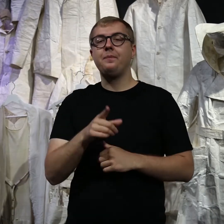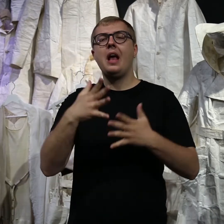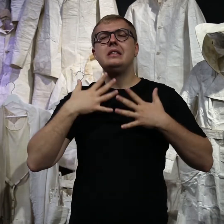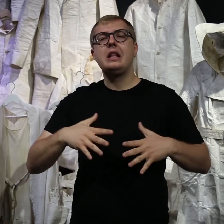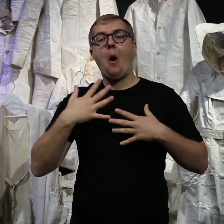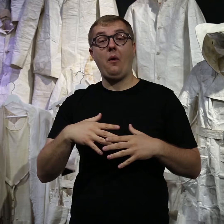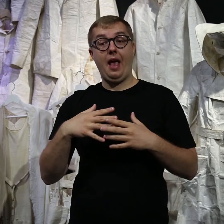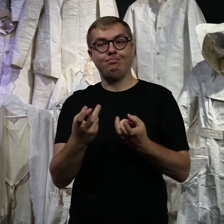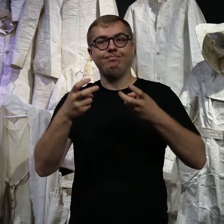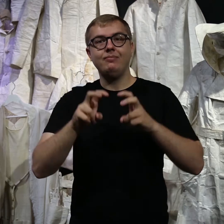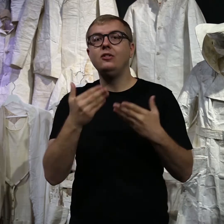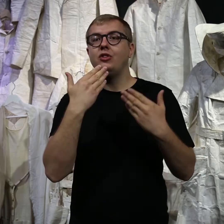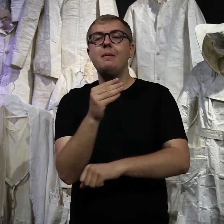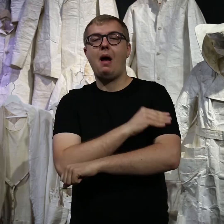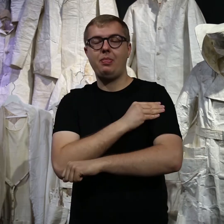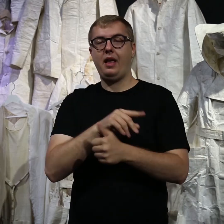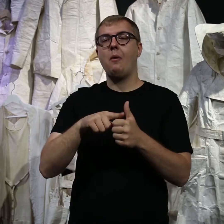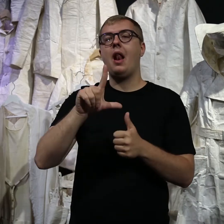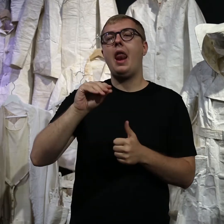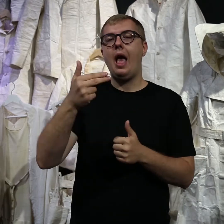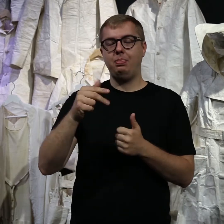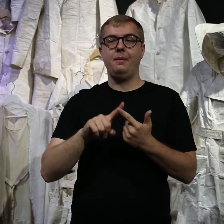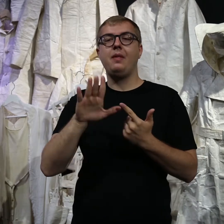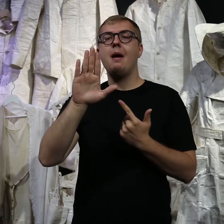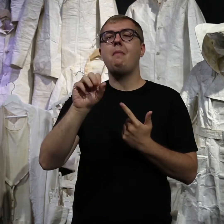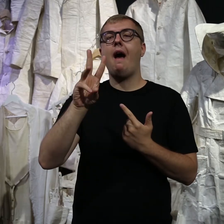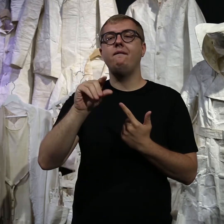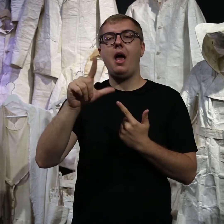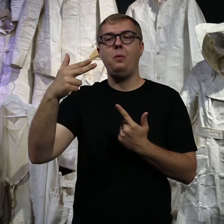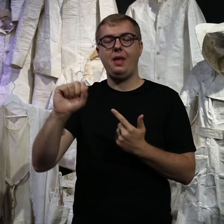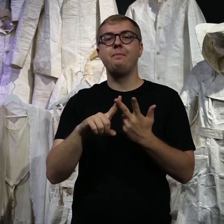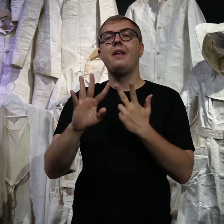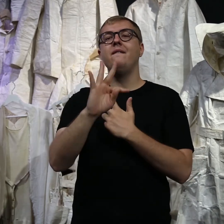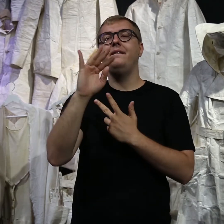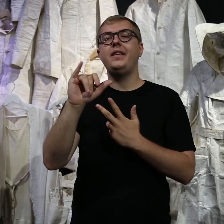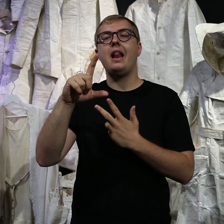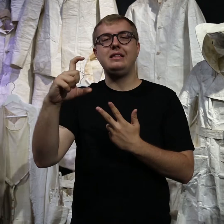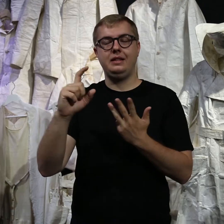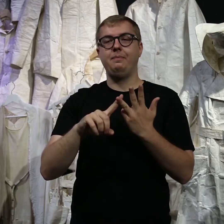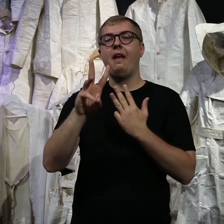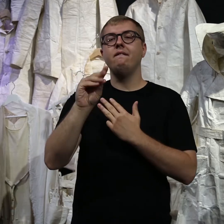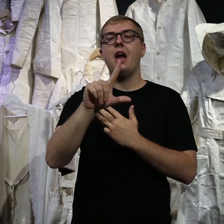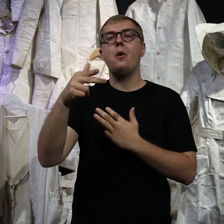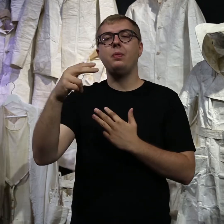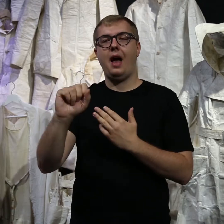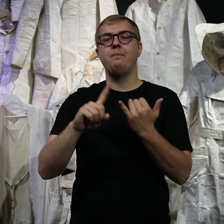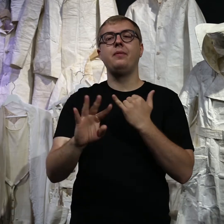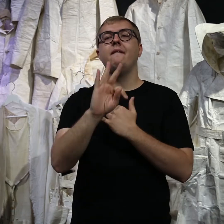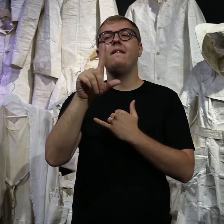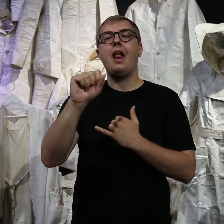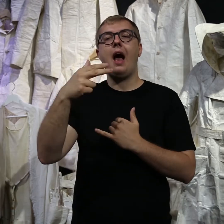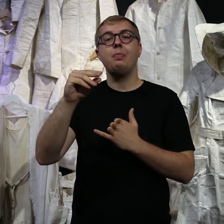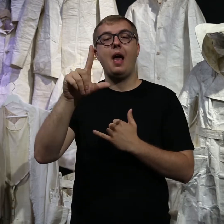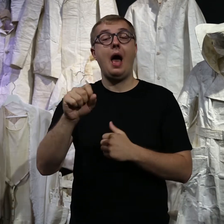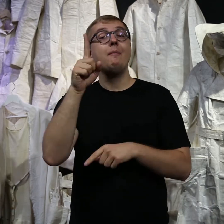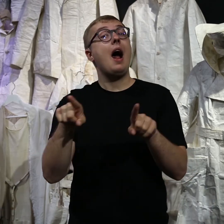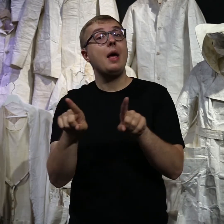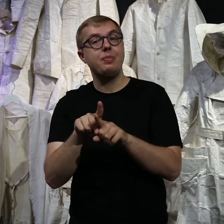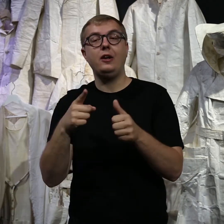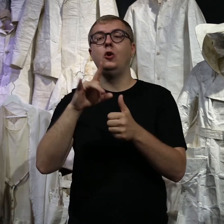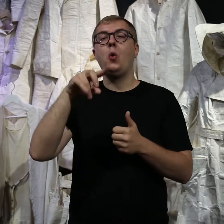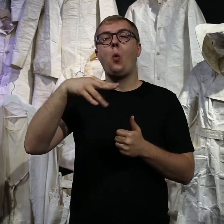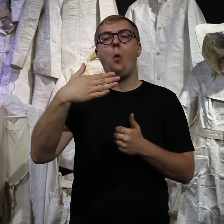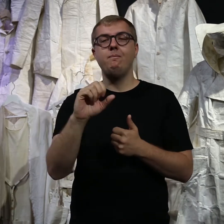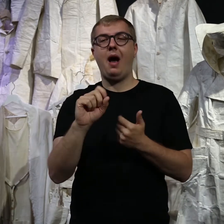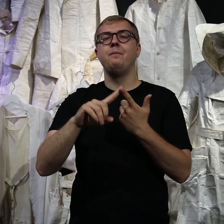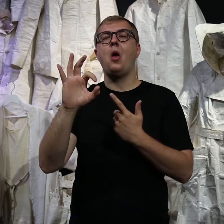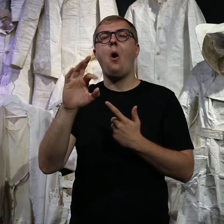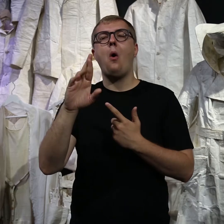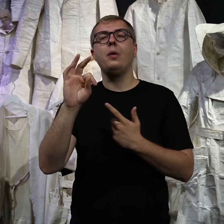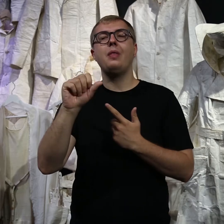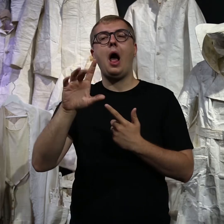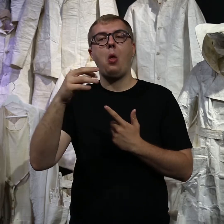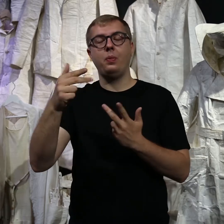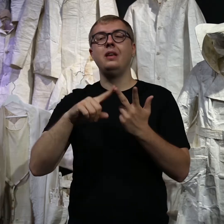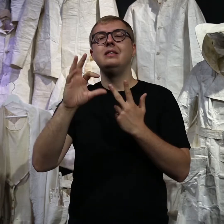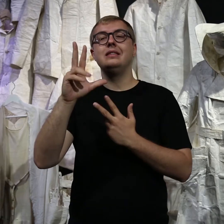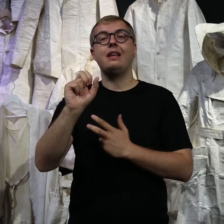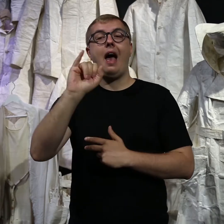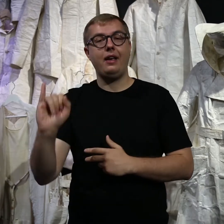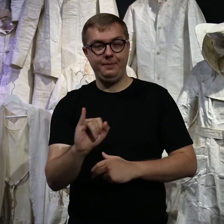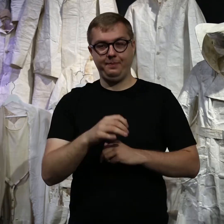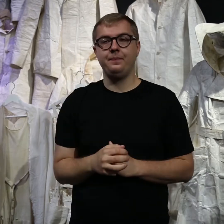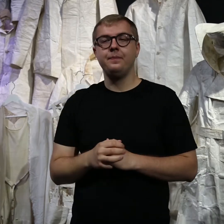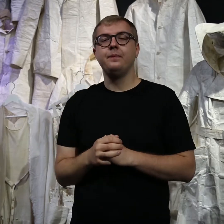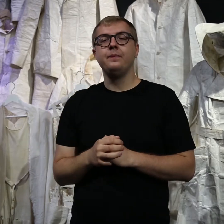Stroje powstawały z lnu, bawełny, filcu, wełny, flaneli, ale też gumy, ortalionu, skaju.